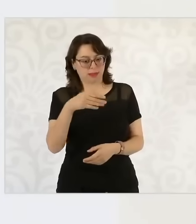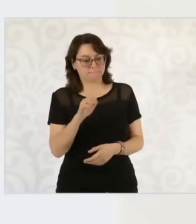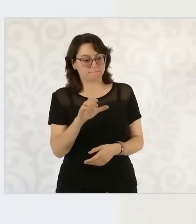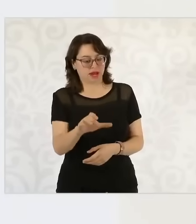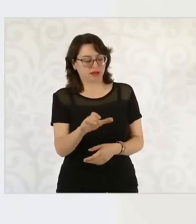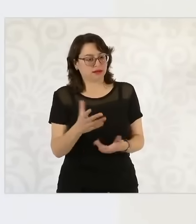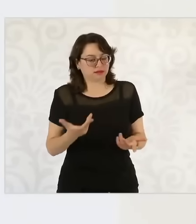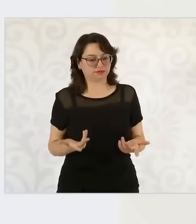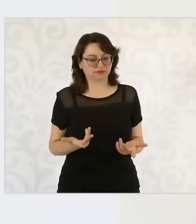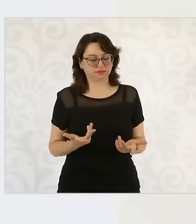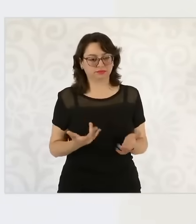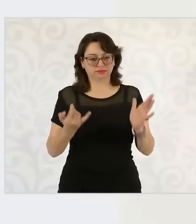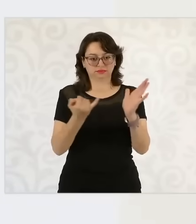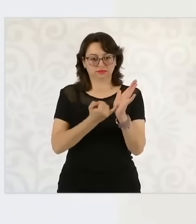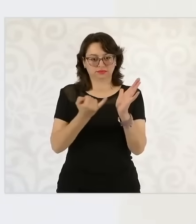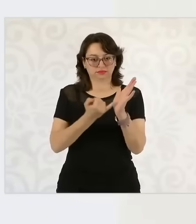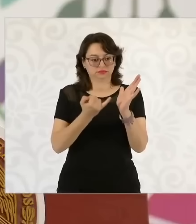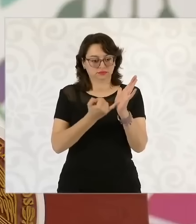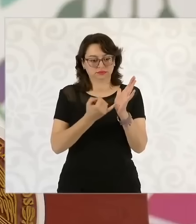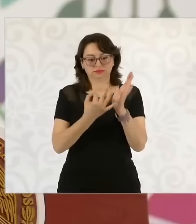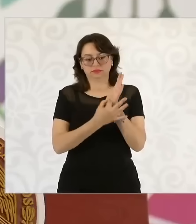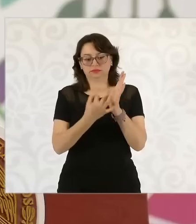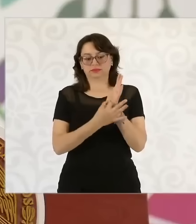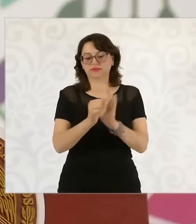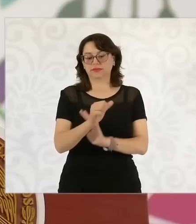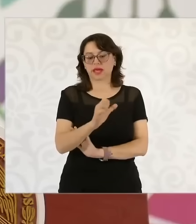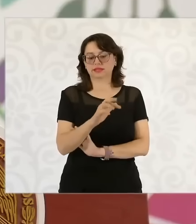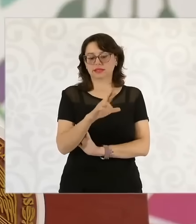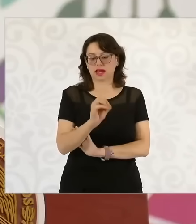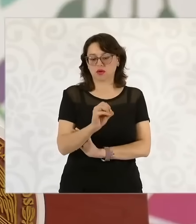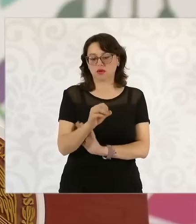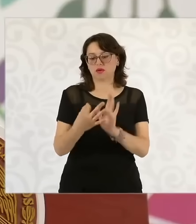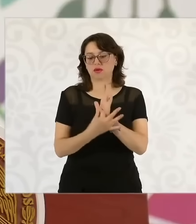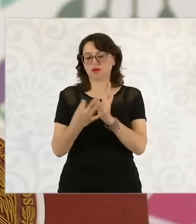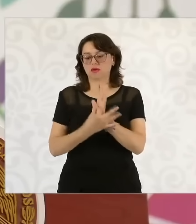tema de los aranceles particularmente en acero en aluminio eh digamos que es